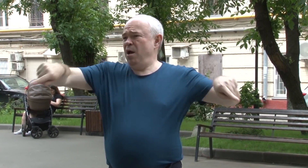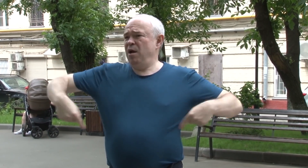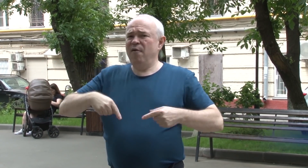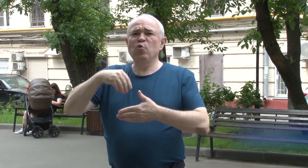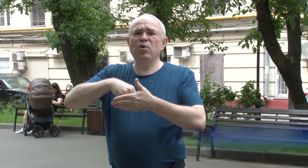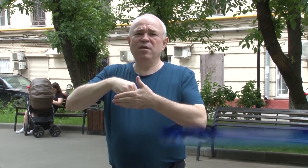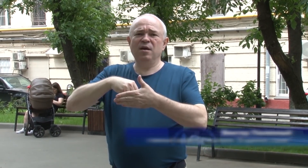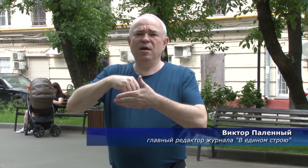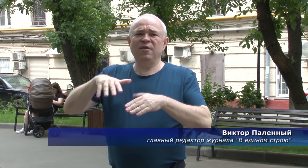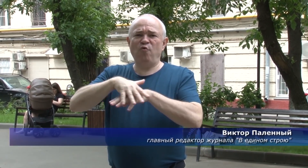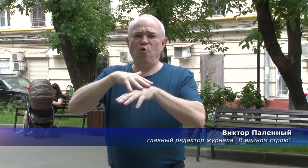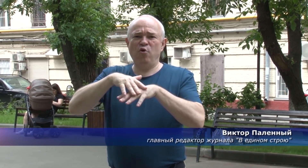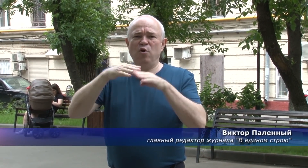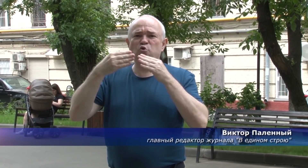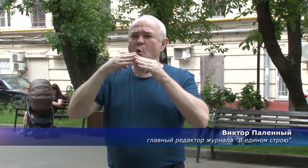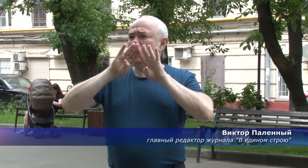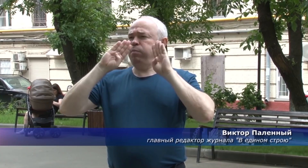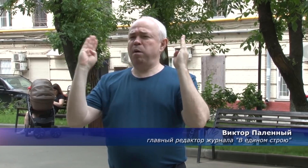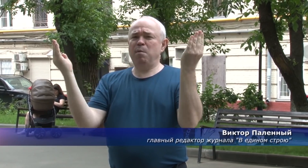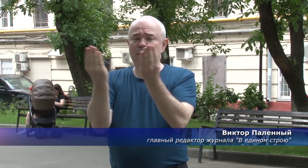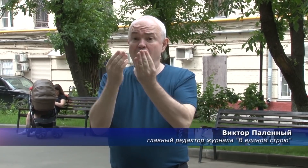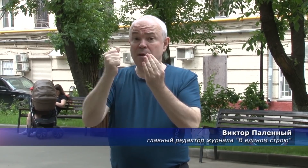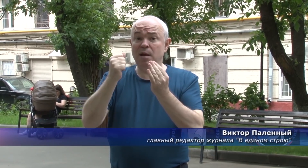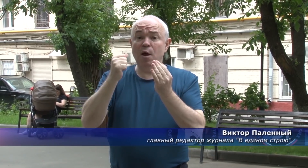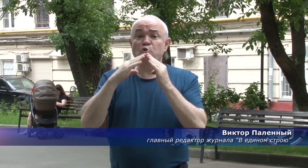Здесь внутренний двор, окруженный домами.